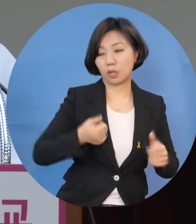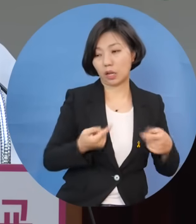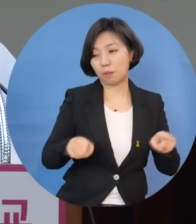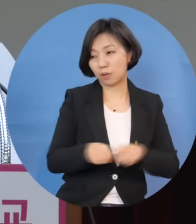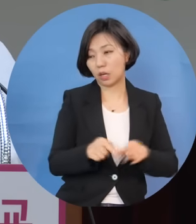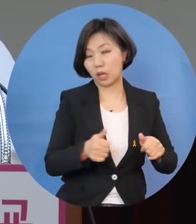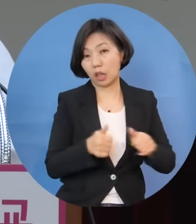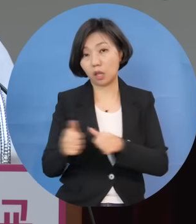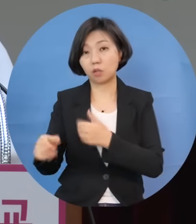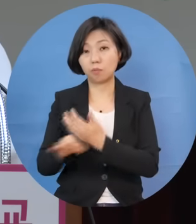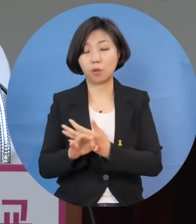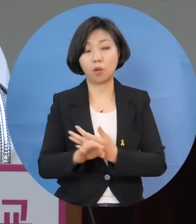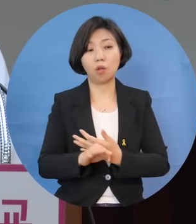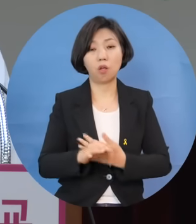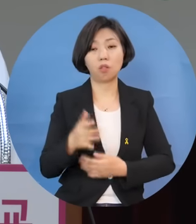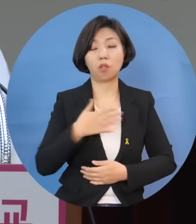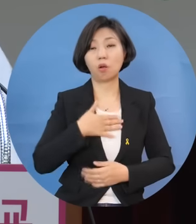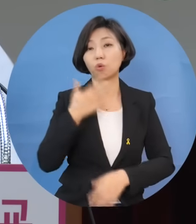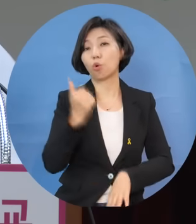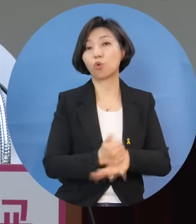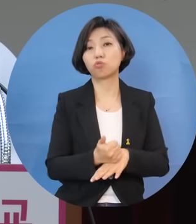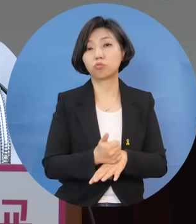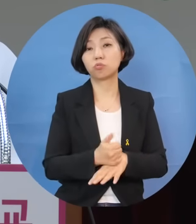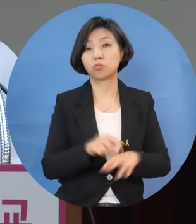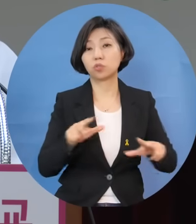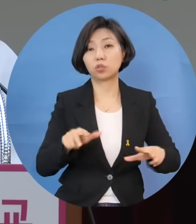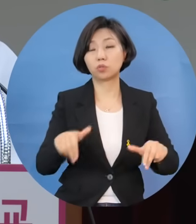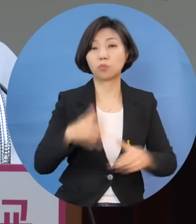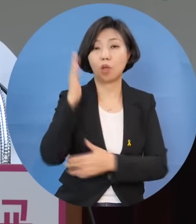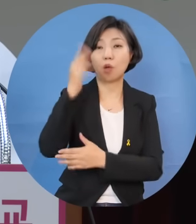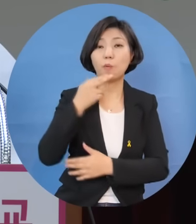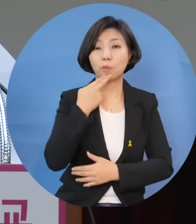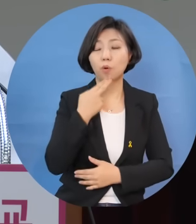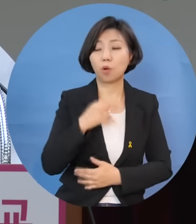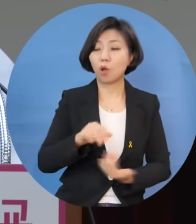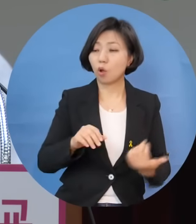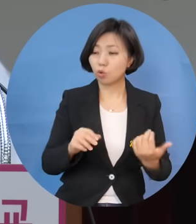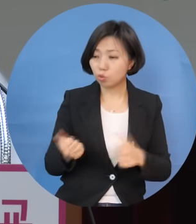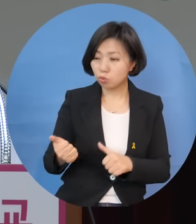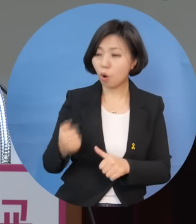"네, 돌아가시는 건 어머니 자유고, 제가 장례는 치러 드리겠습니다" (청중 / 스님 웃음)